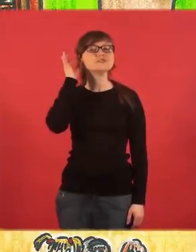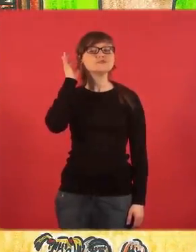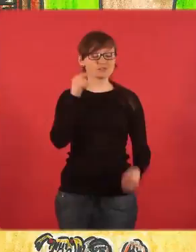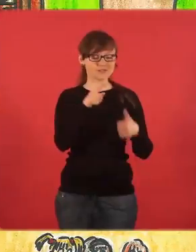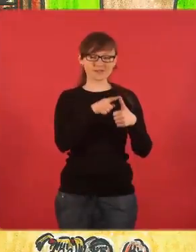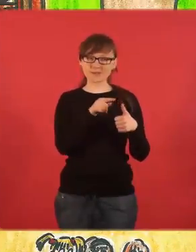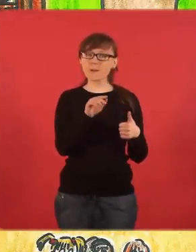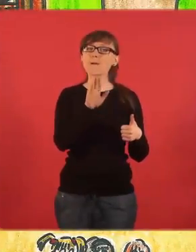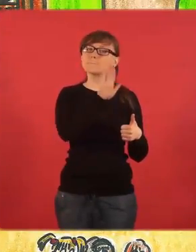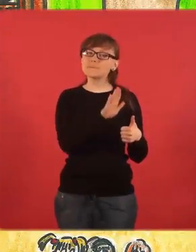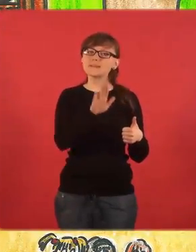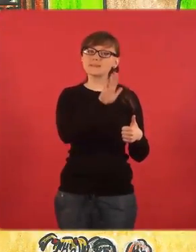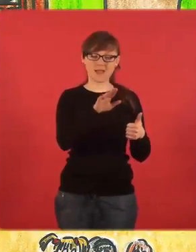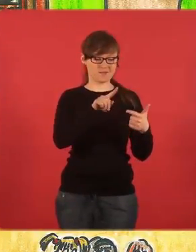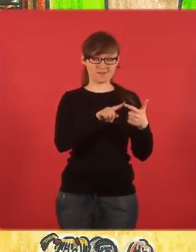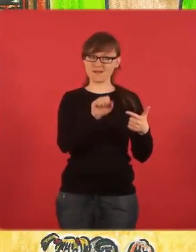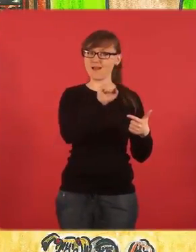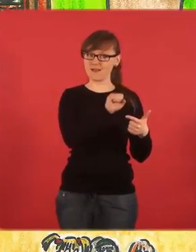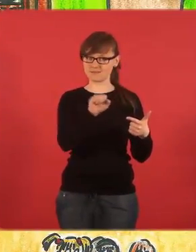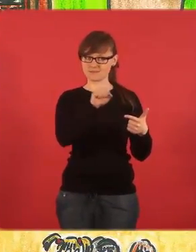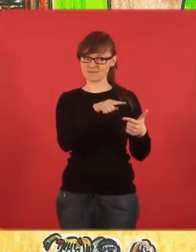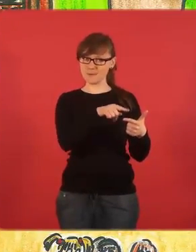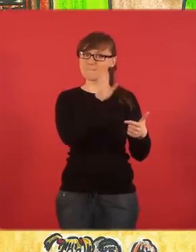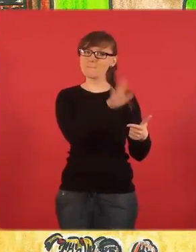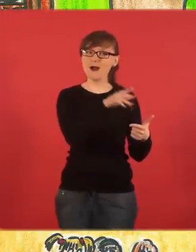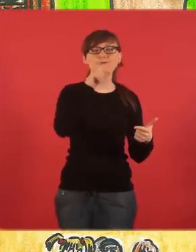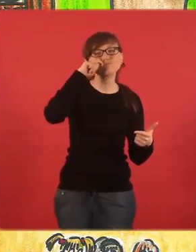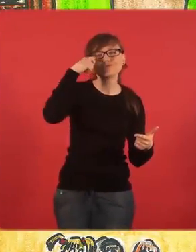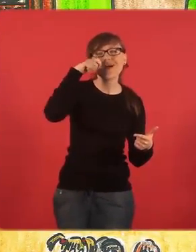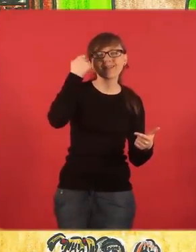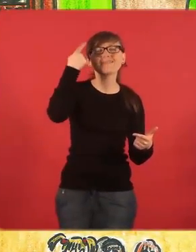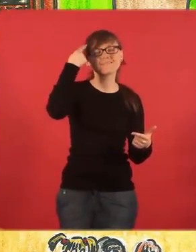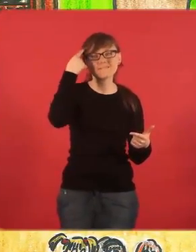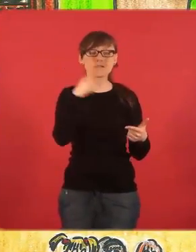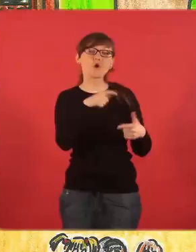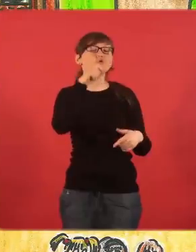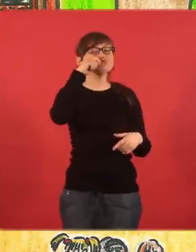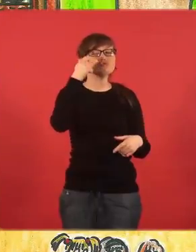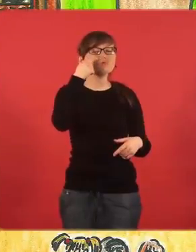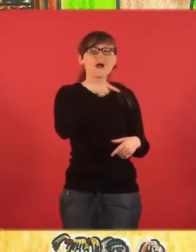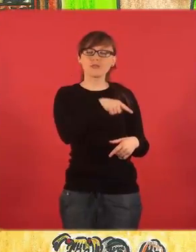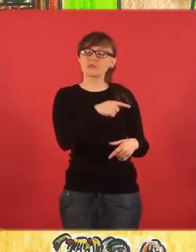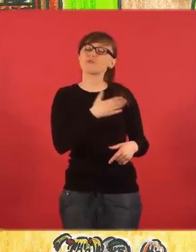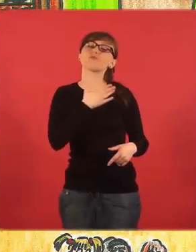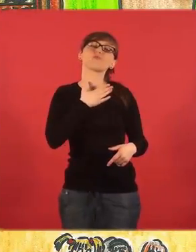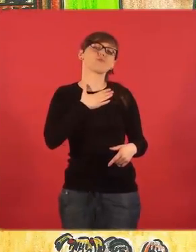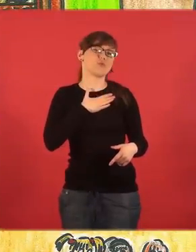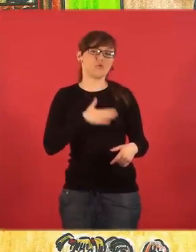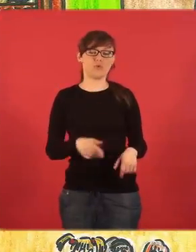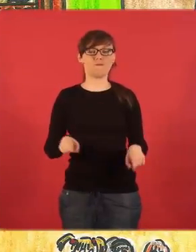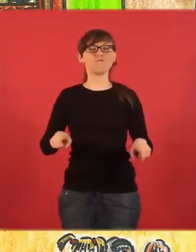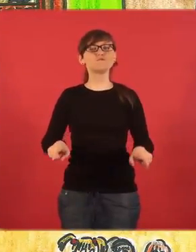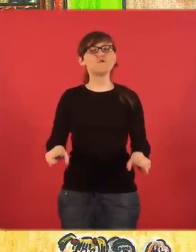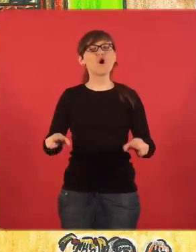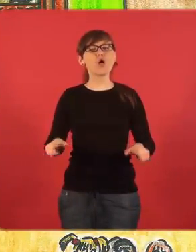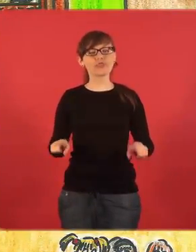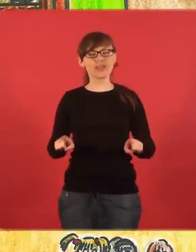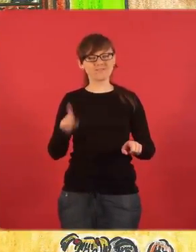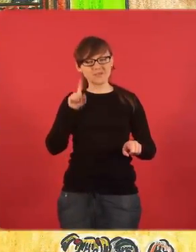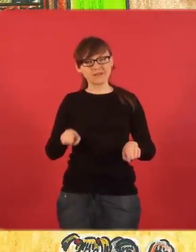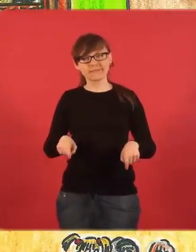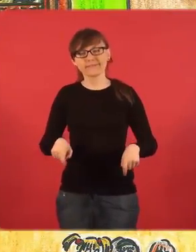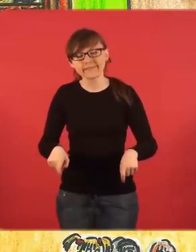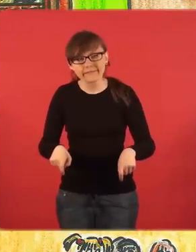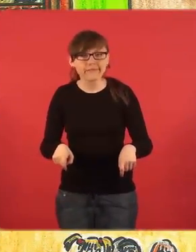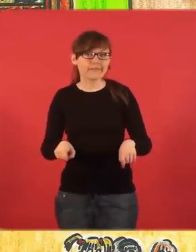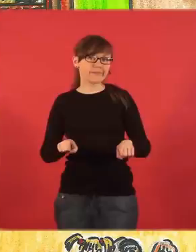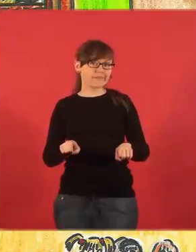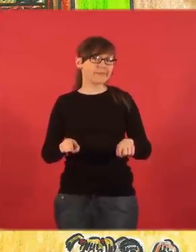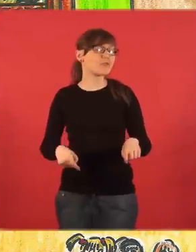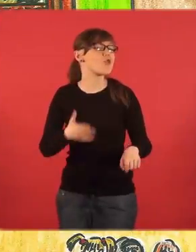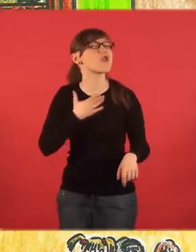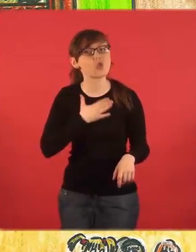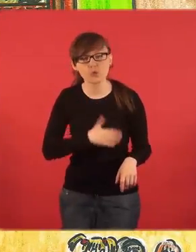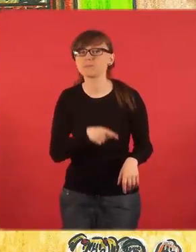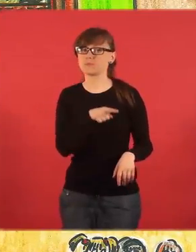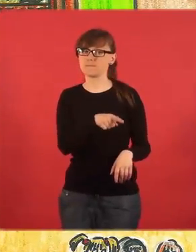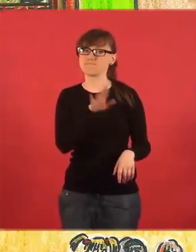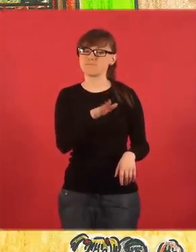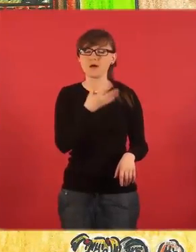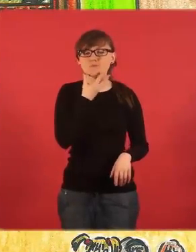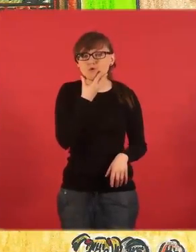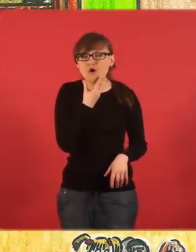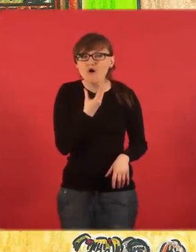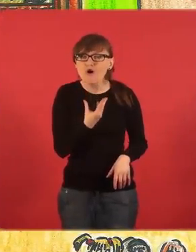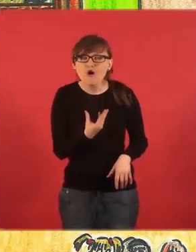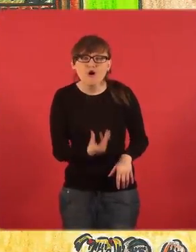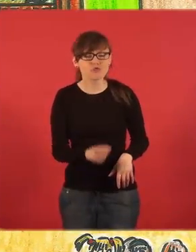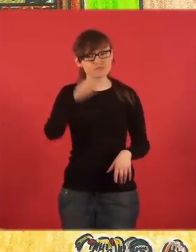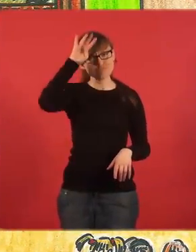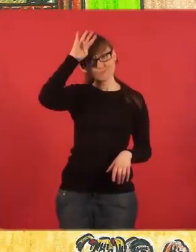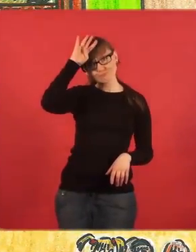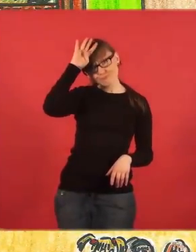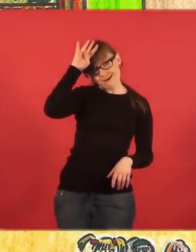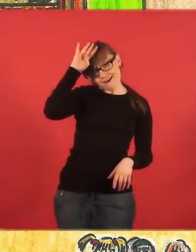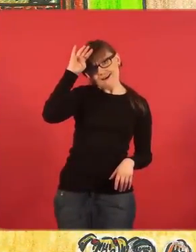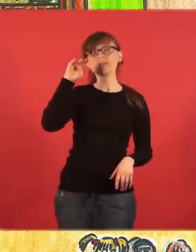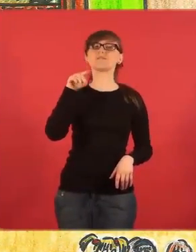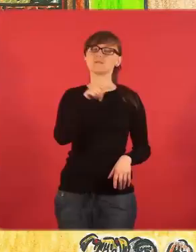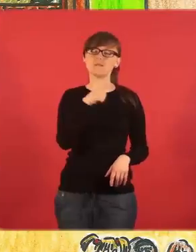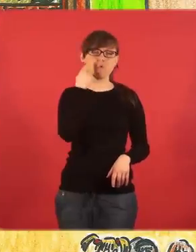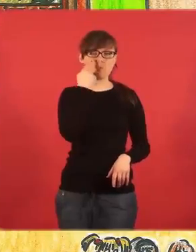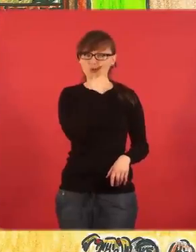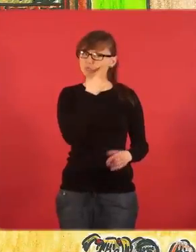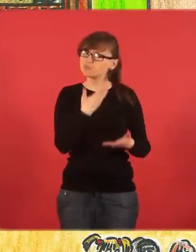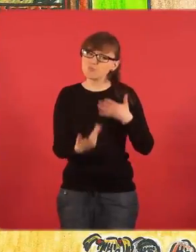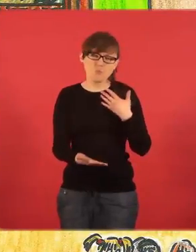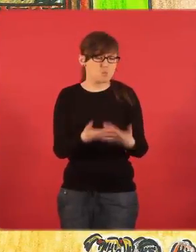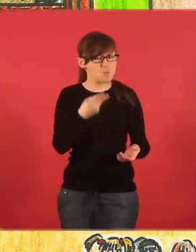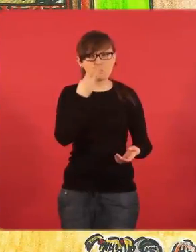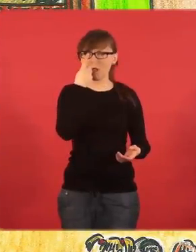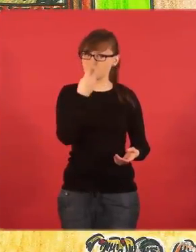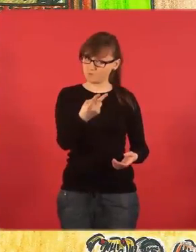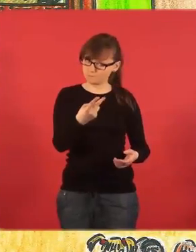Britta i Anna mają dziadka. Wszystkie dzieci nazywają go dziadziusiem. Dziadziuś lubi siedzieć w fotelu na biegunach, ma długą siwa brodę i ma bardzo słaby wzrok.